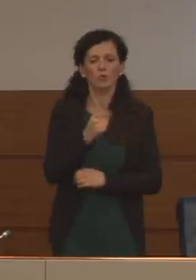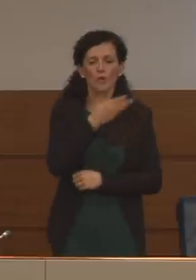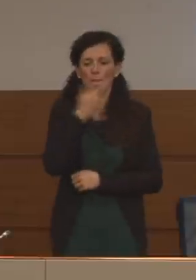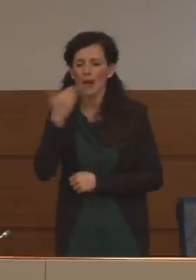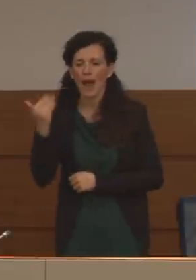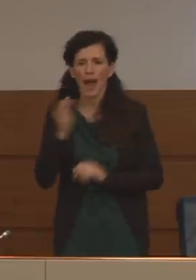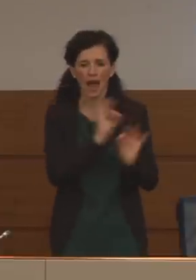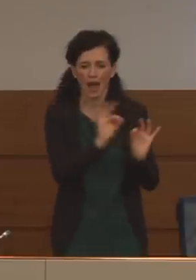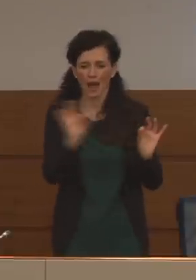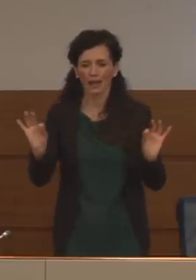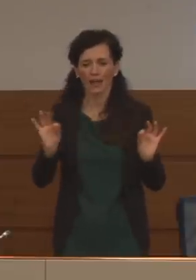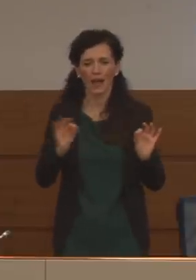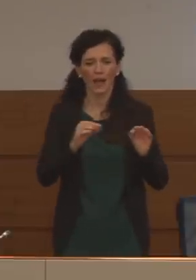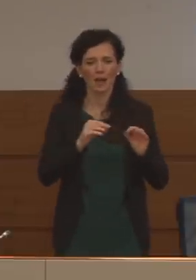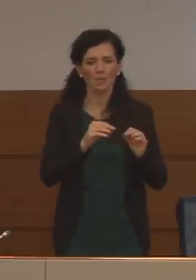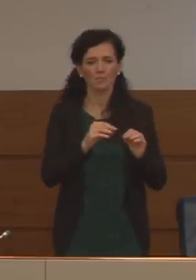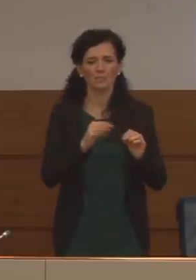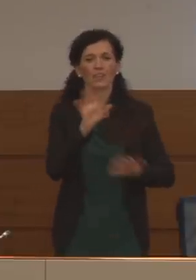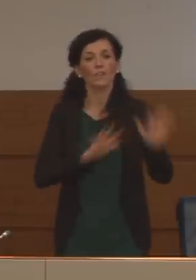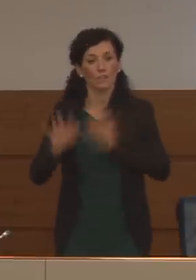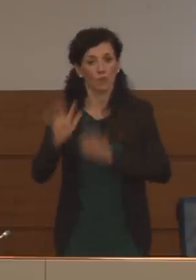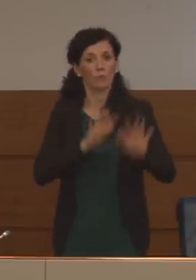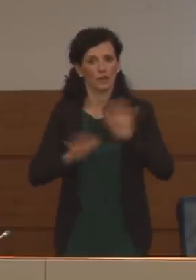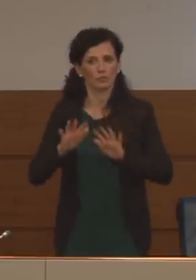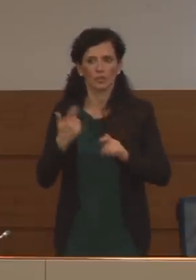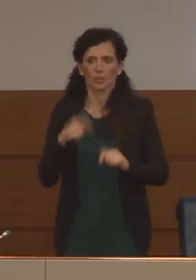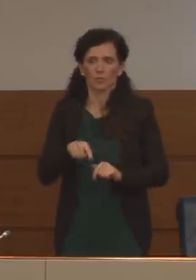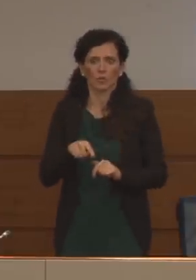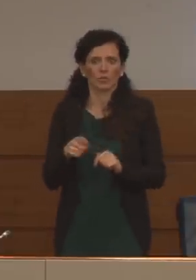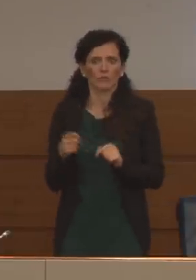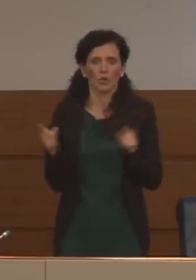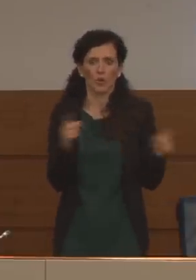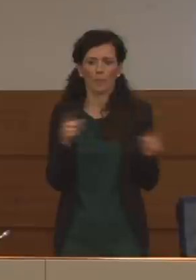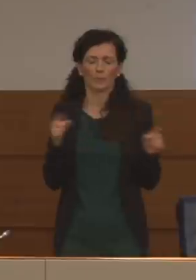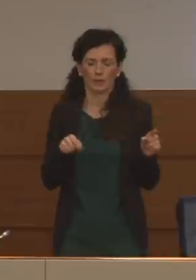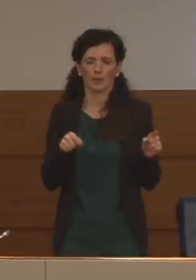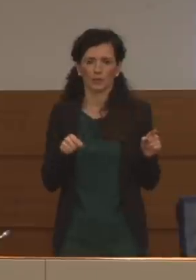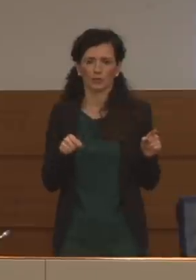evento infausto come purtroppo quello delle morti in maniera scientificamente